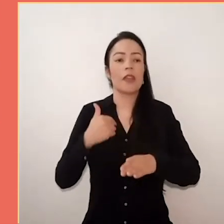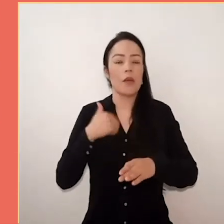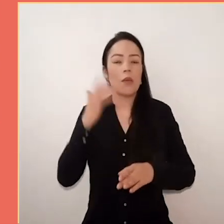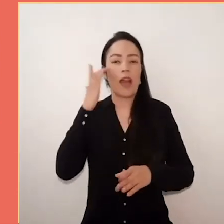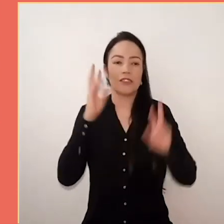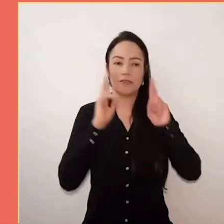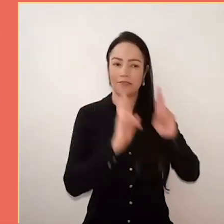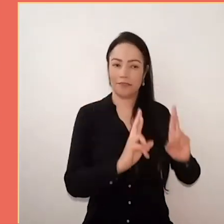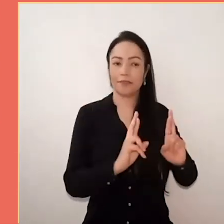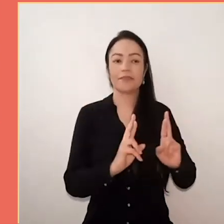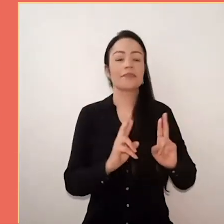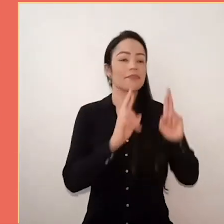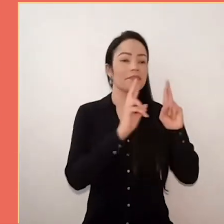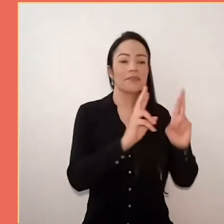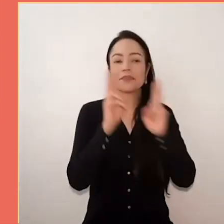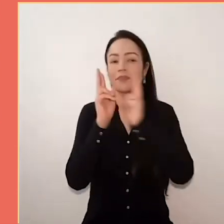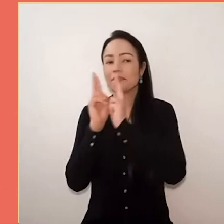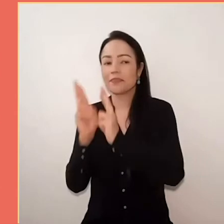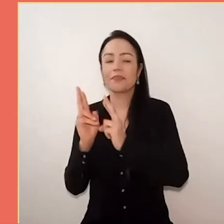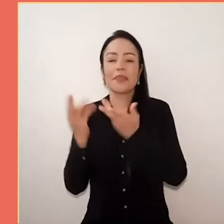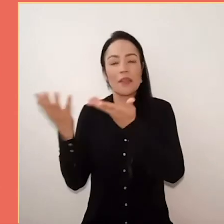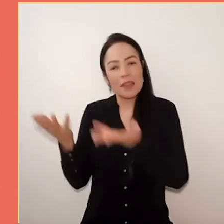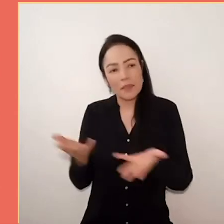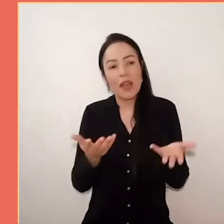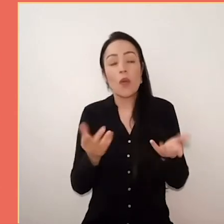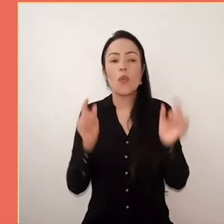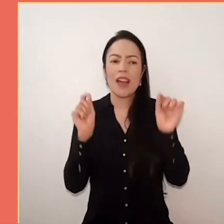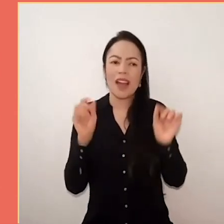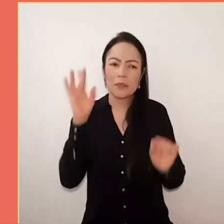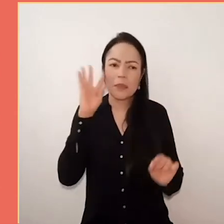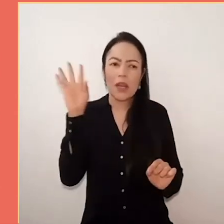com o outro que a gente vai receber, que é refletir sobre o processo